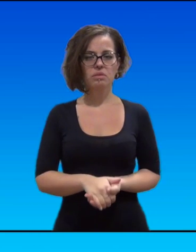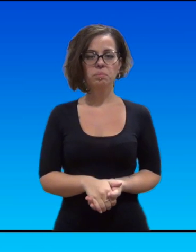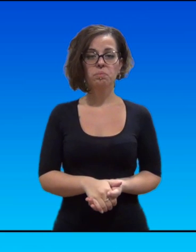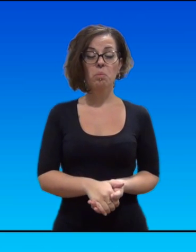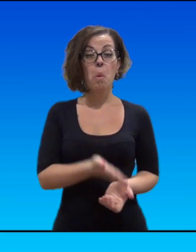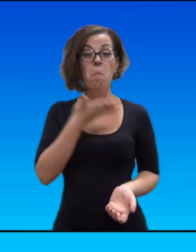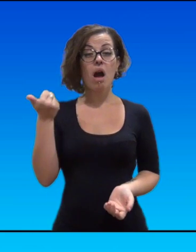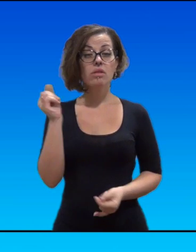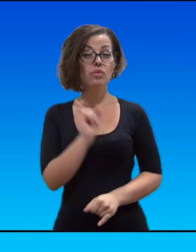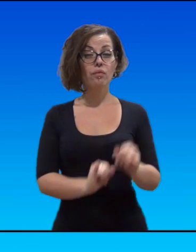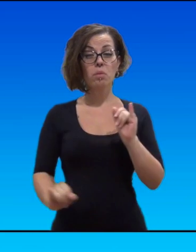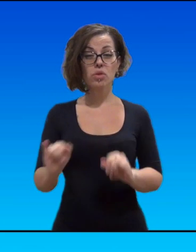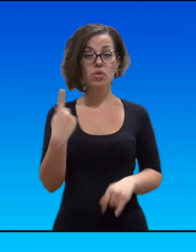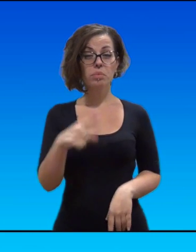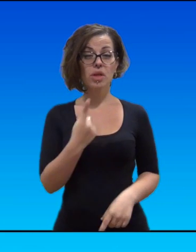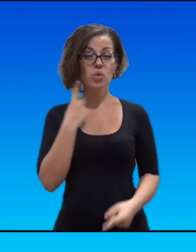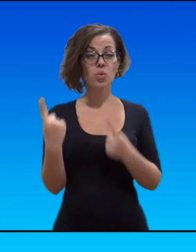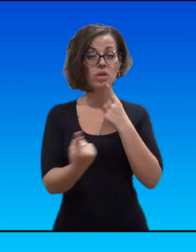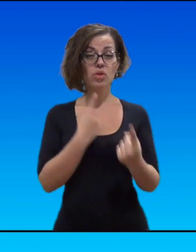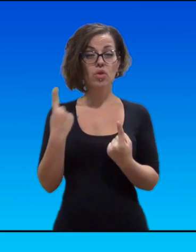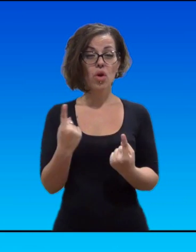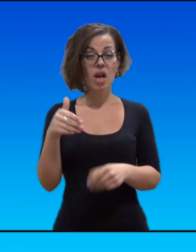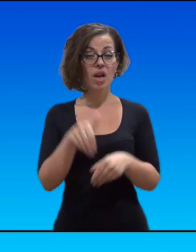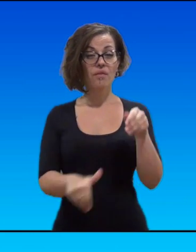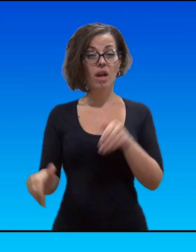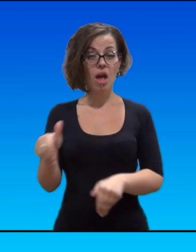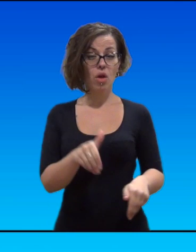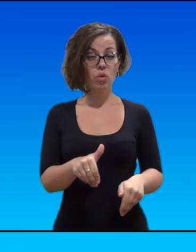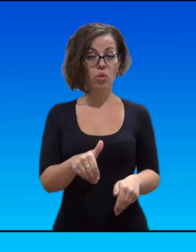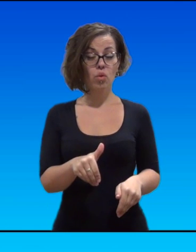Le informazioni riguardanti il prossimo referendum